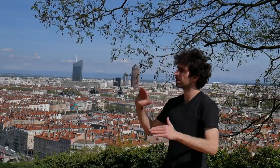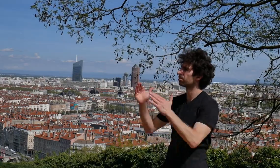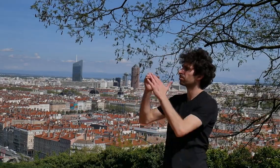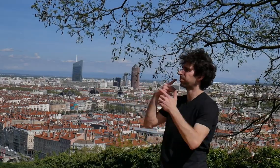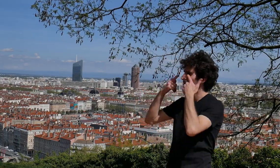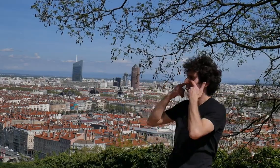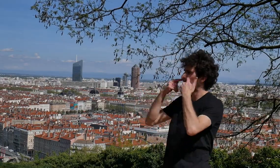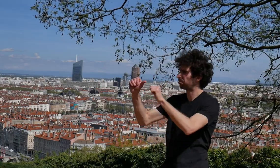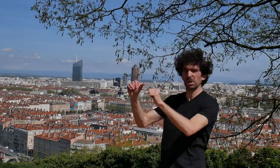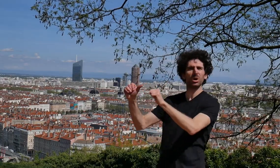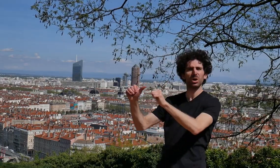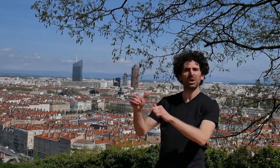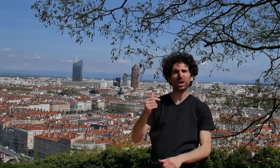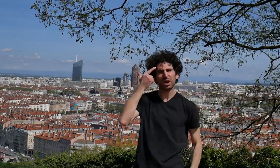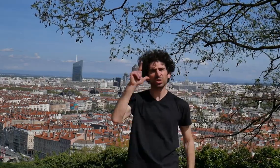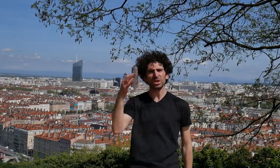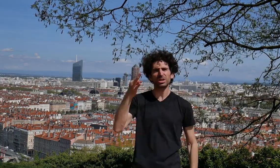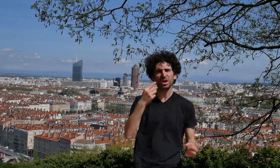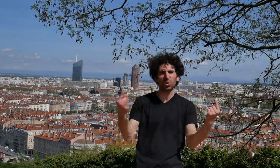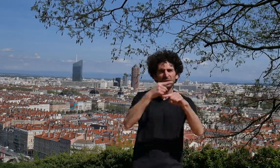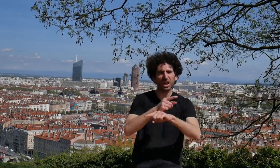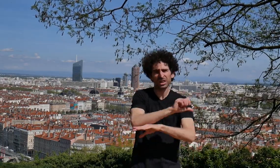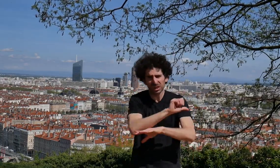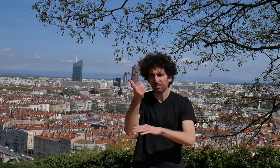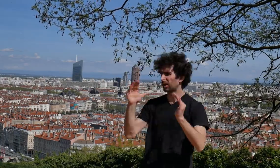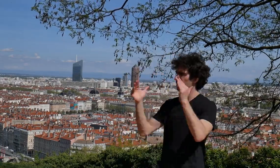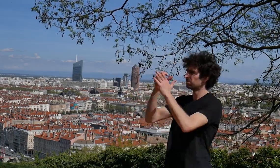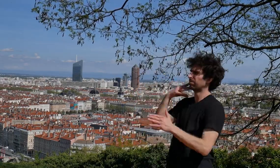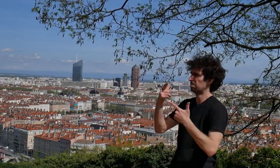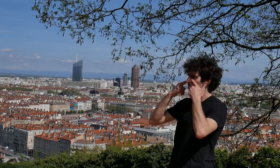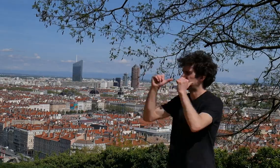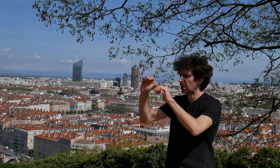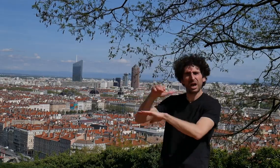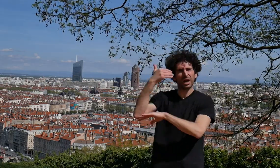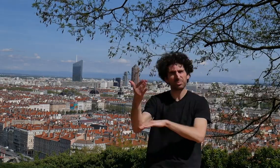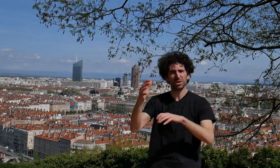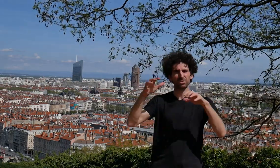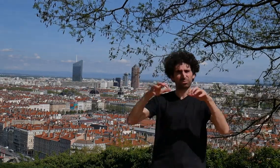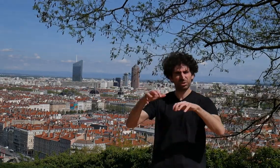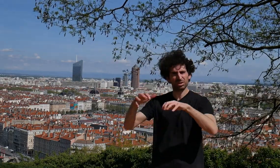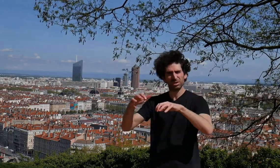et après on voit le Mont-Blanc ? A Lyon, on dit le contraire. D'abord on voit le Mont-Blanc et après il pleut.